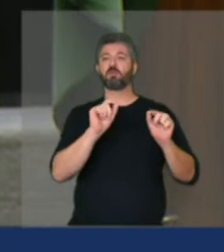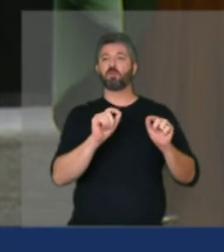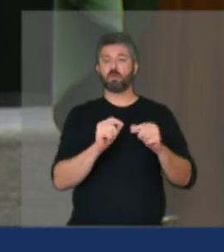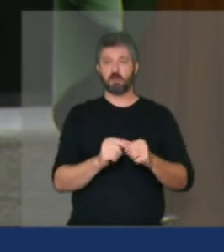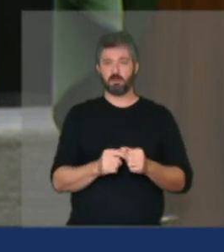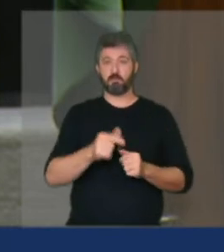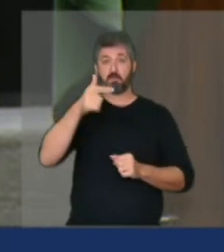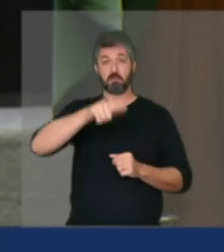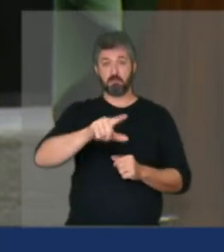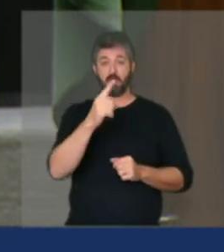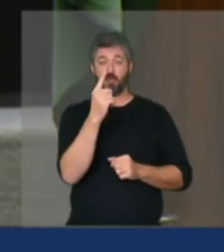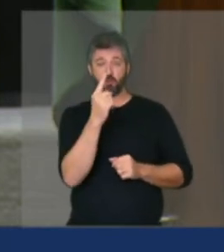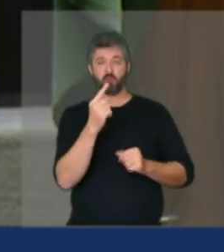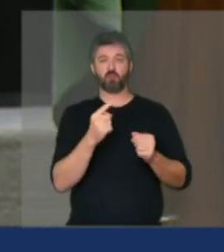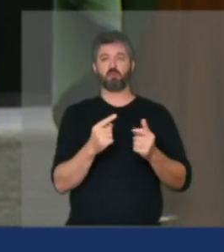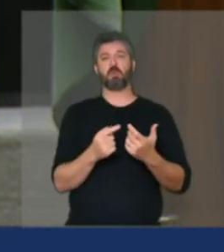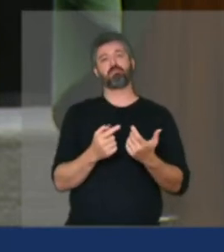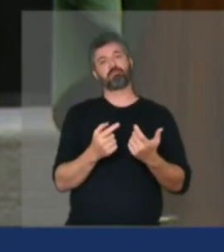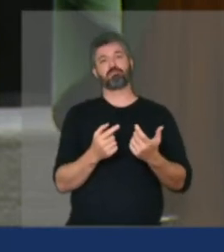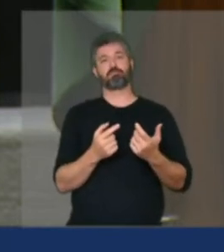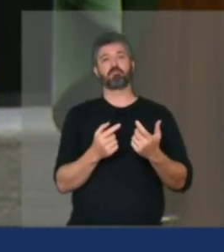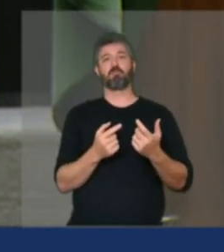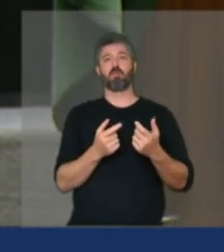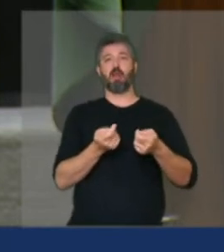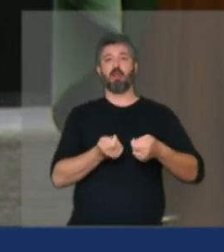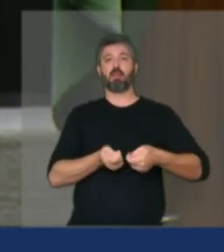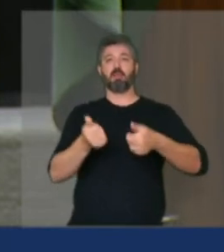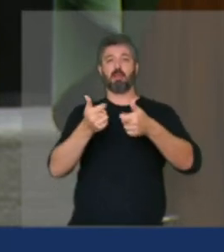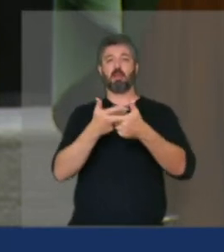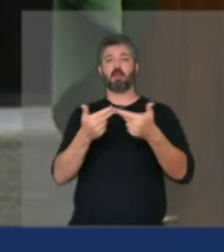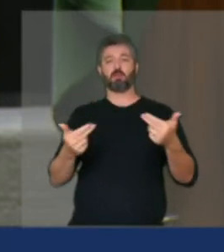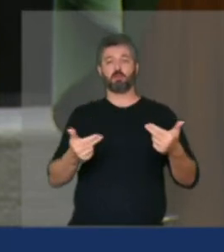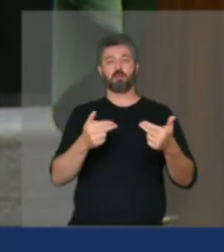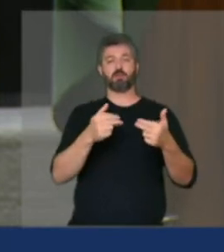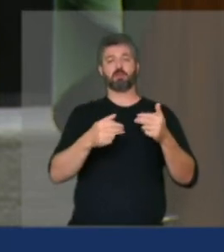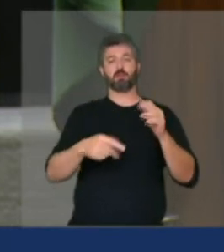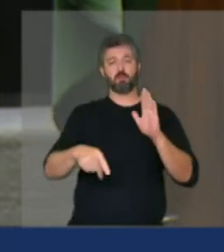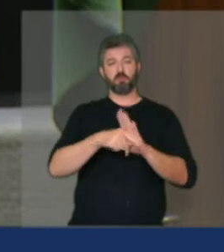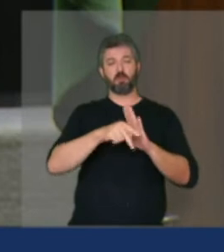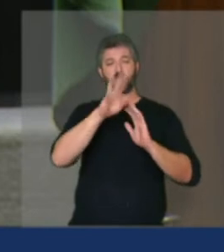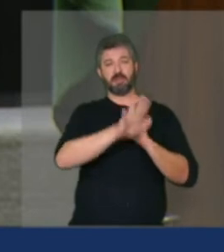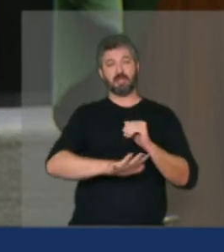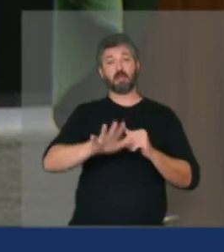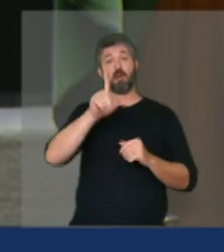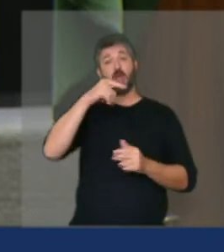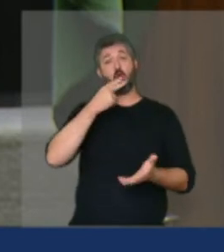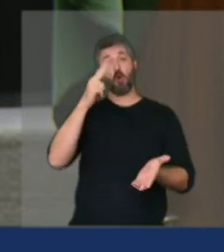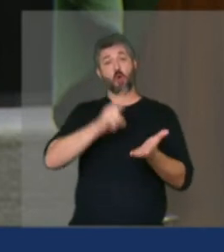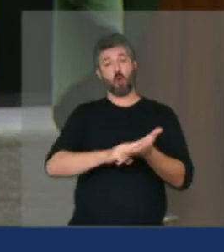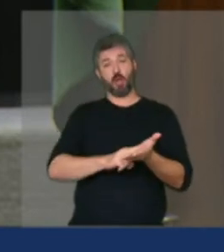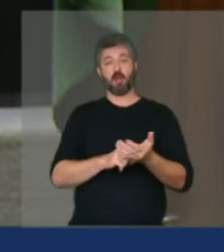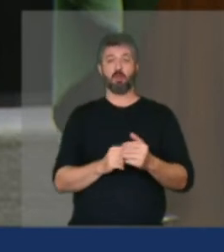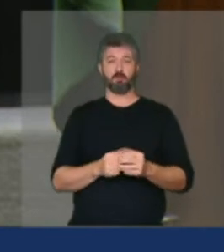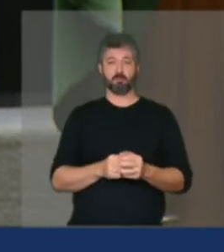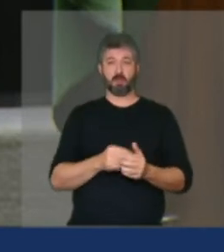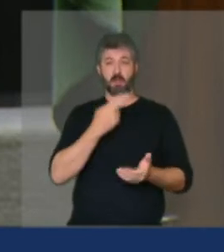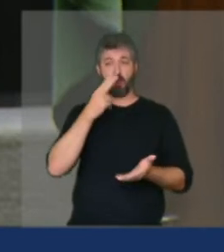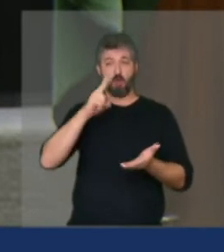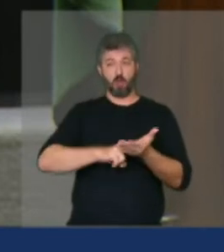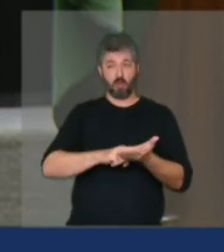DAS SUAS NA ENTREGA DO PATRIMÔNIO NACIONAL DOS CORREIOS. OS CORREIOS QUE... QUE FIZERAM, TÊM UMA PROJEÇÃO DE LUCRO LÍQUIDO